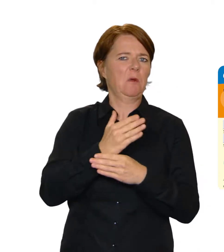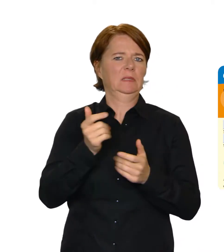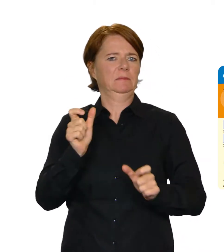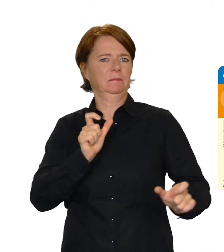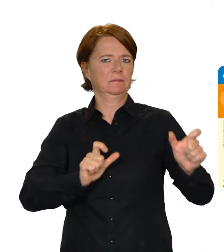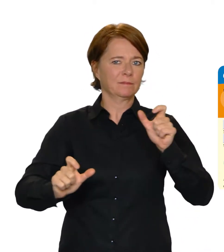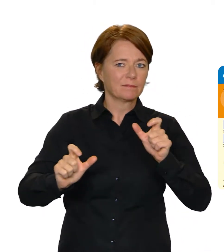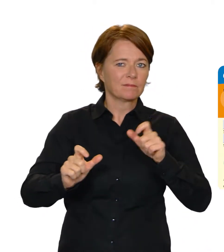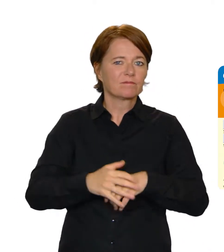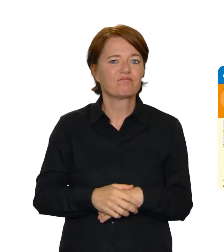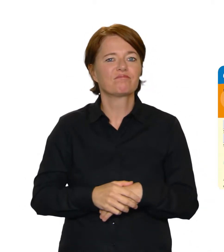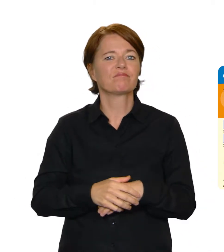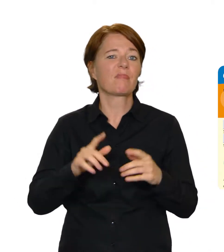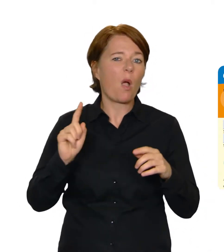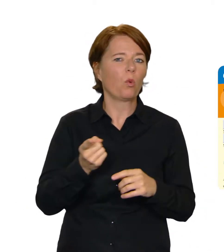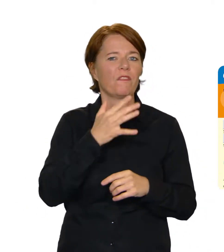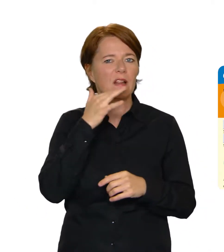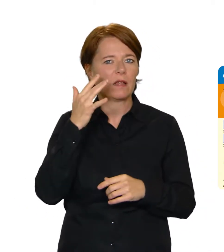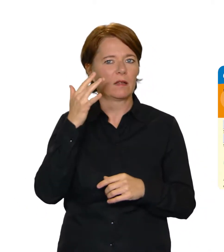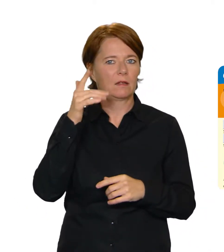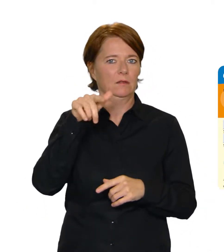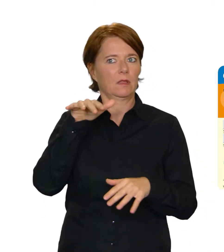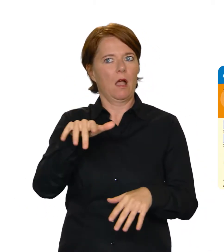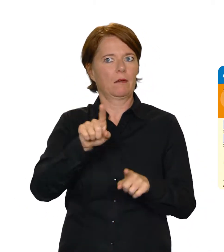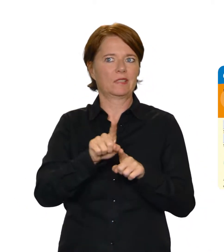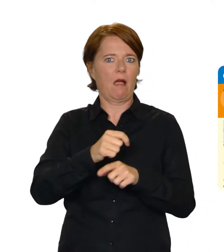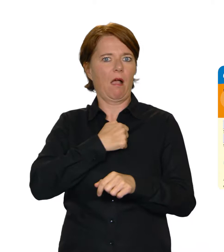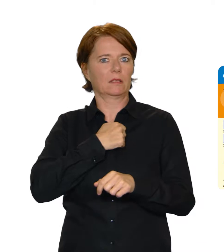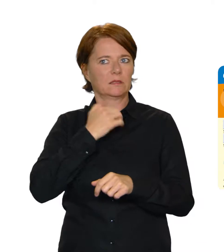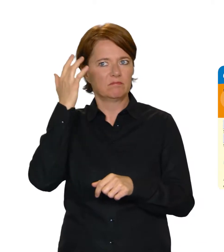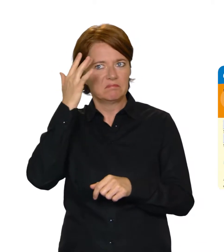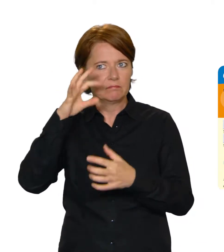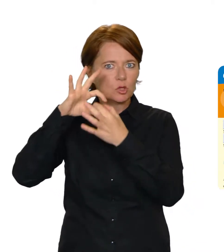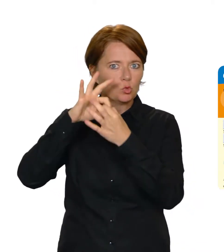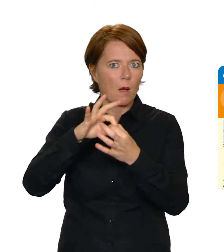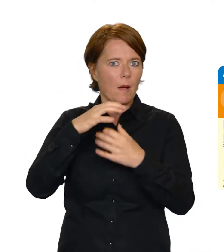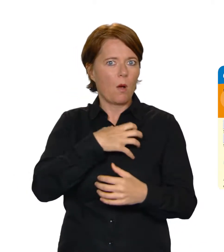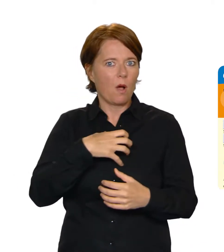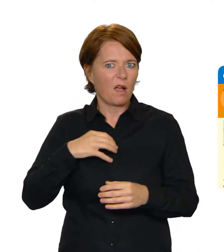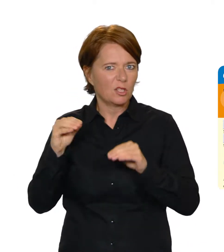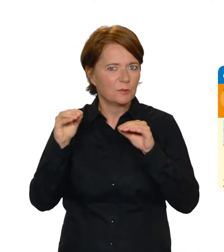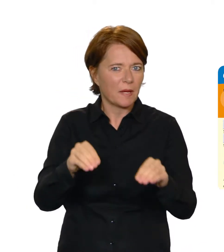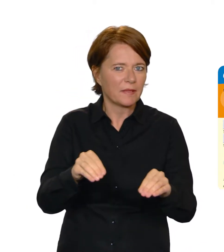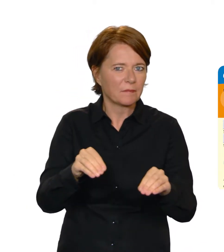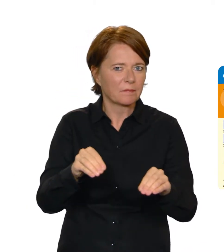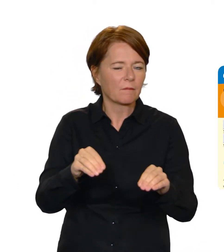informiert sind. Viele Menschen haben Angst über das Thema Organspende